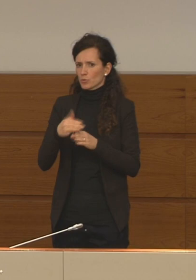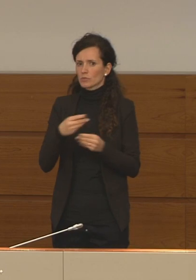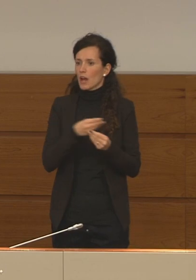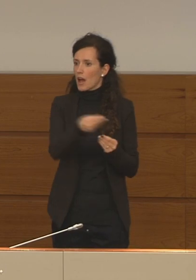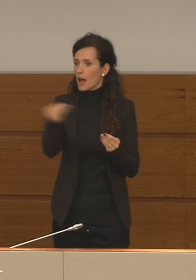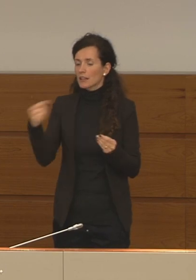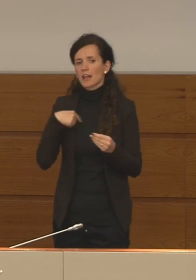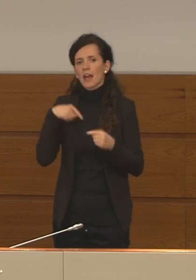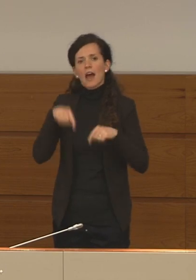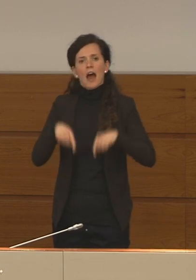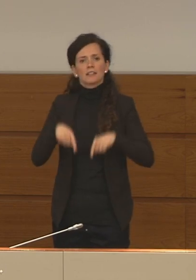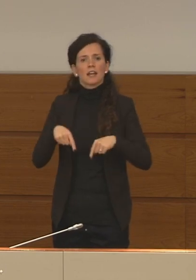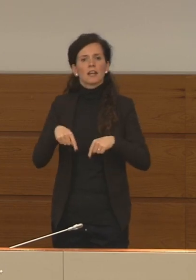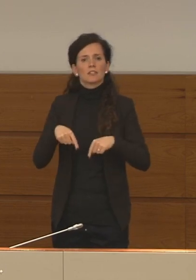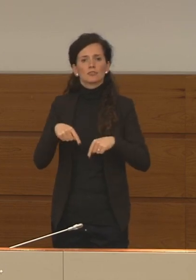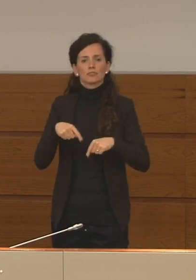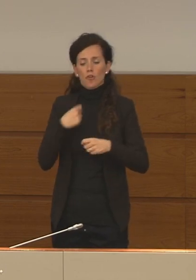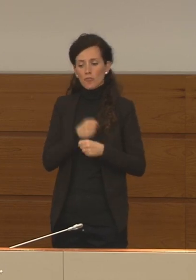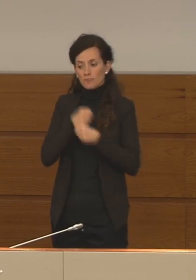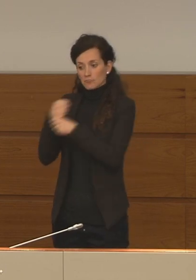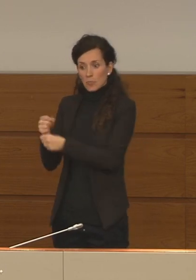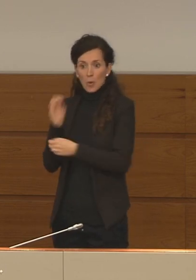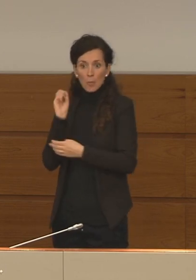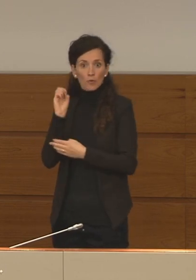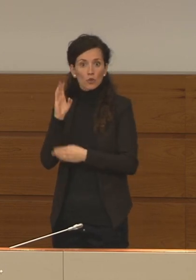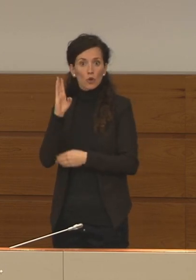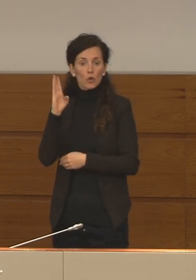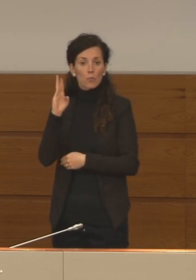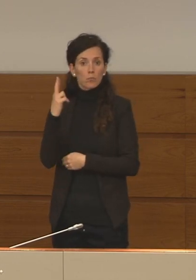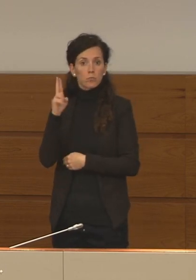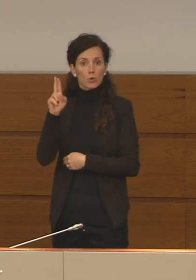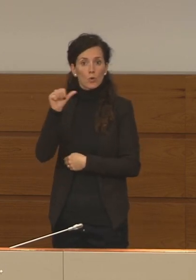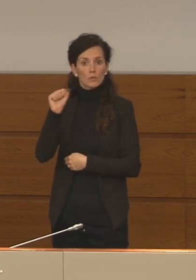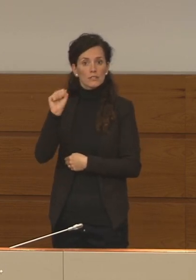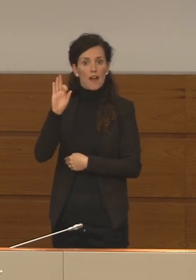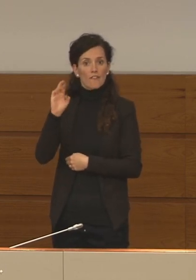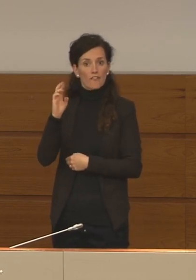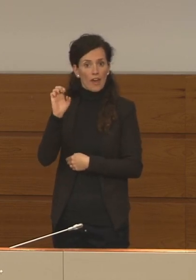dare la parola al professor Brusaferro se vuole fare un intervento